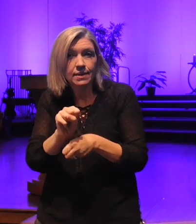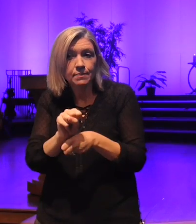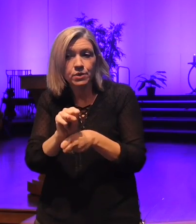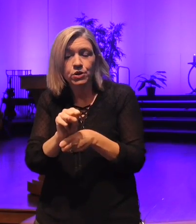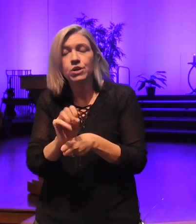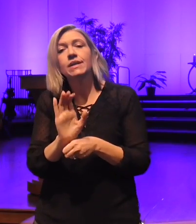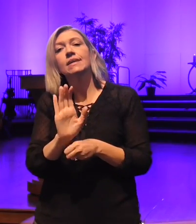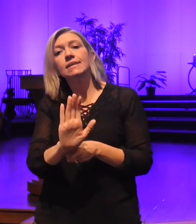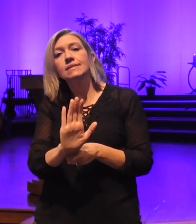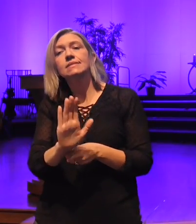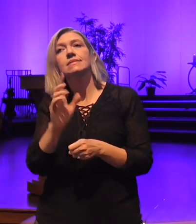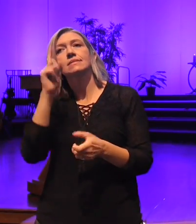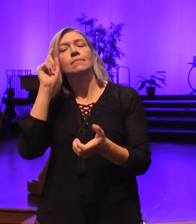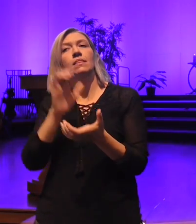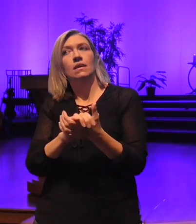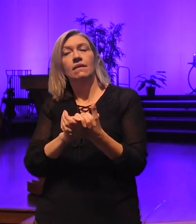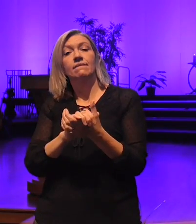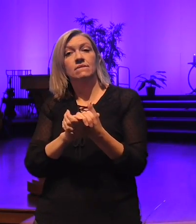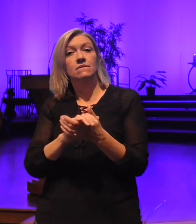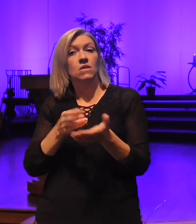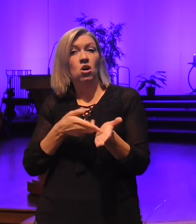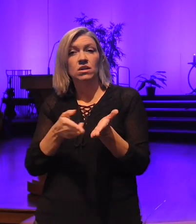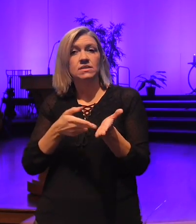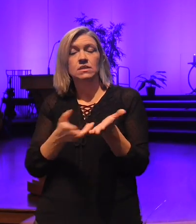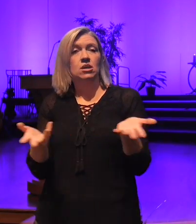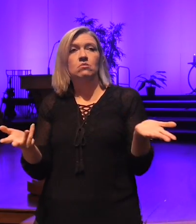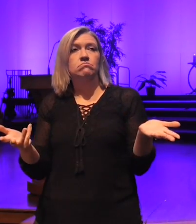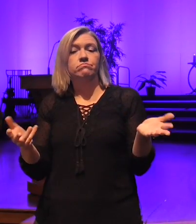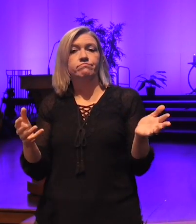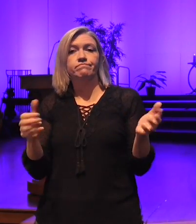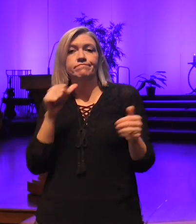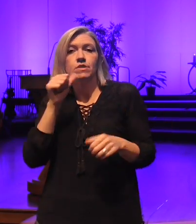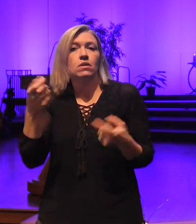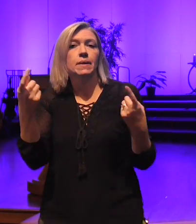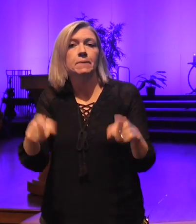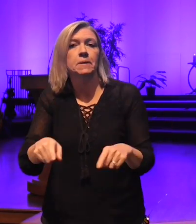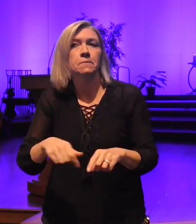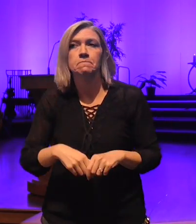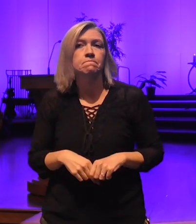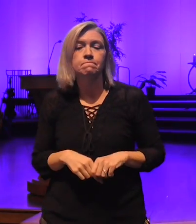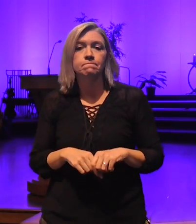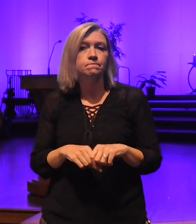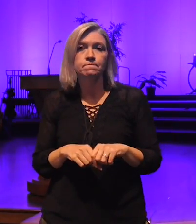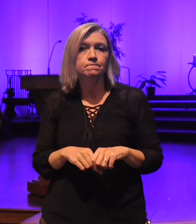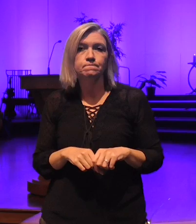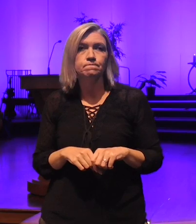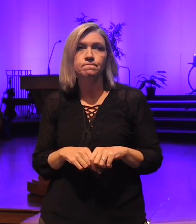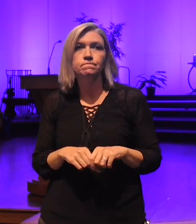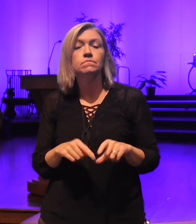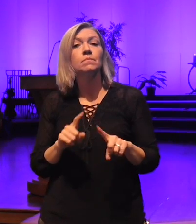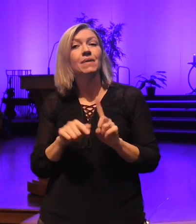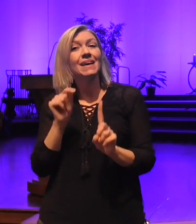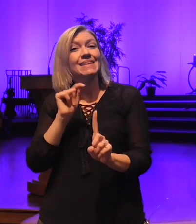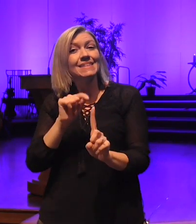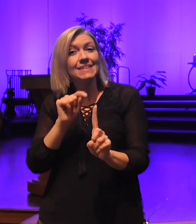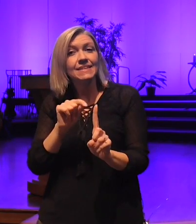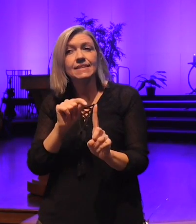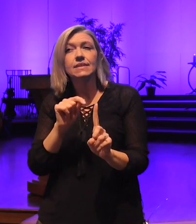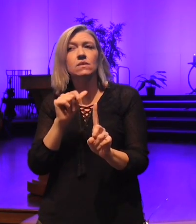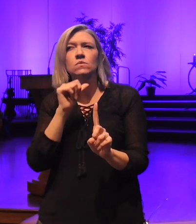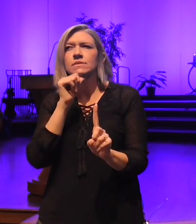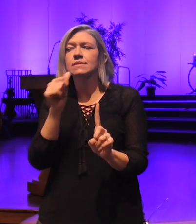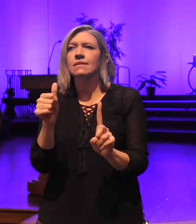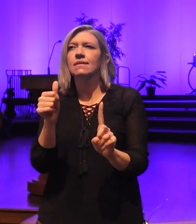creencia inicial. Honestamente, no está sucediendo, no está sucediendo, pero él tampoco era alguien que estuviera